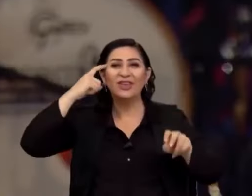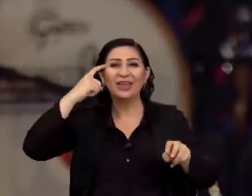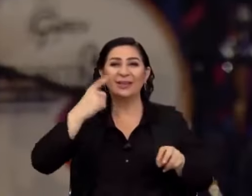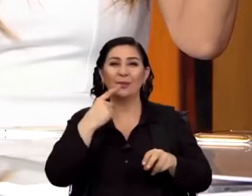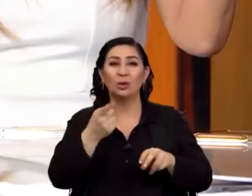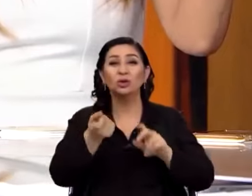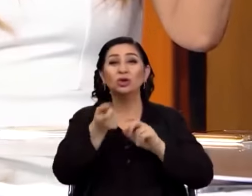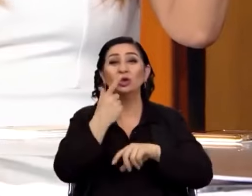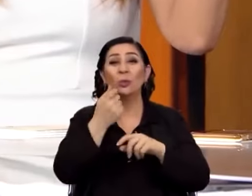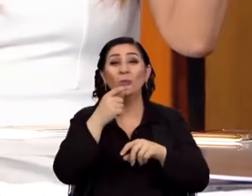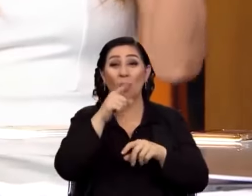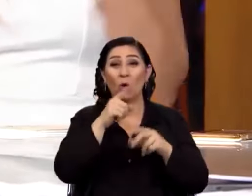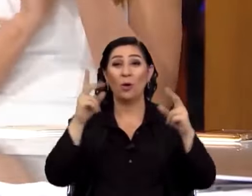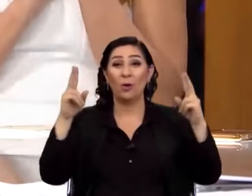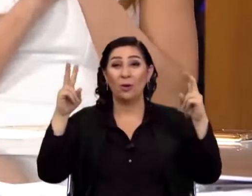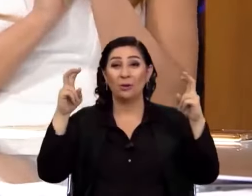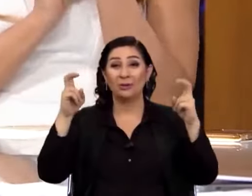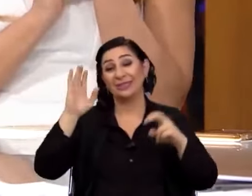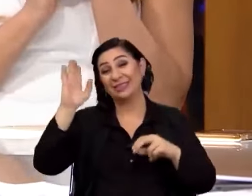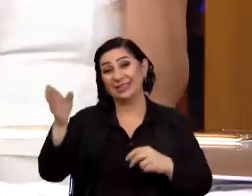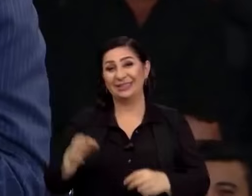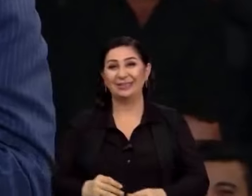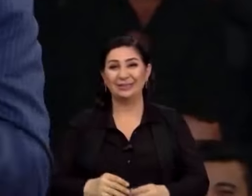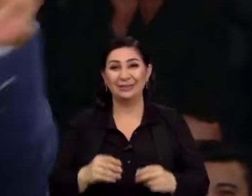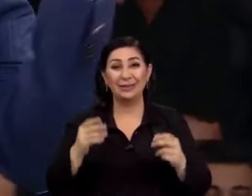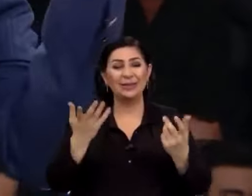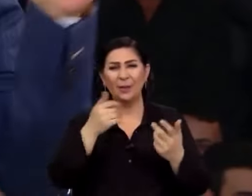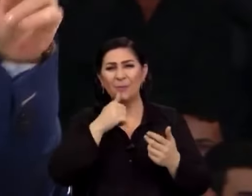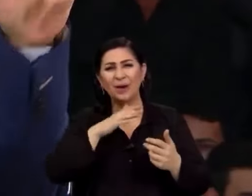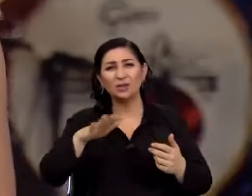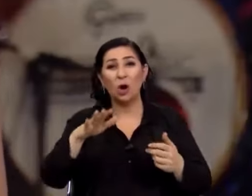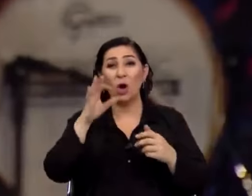mutlaka Obruk barajına gitsin insanlar mutlaka Barajı Obruk çok güzel Obruk